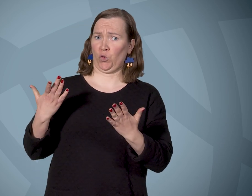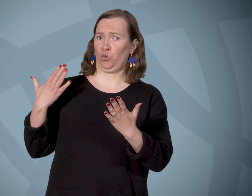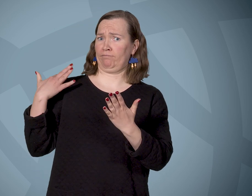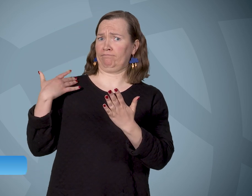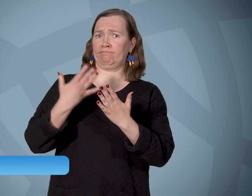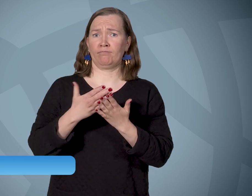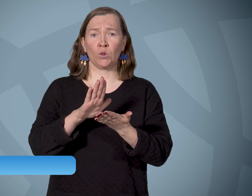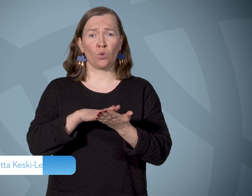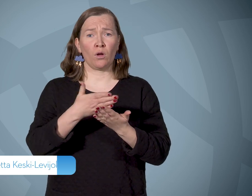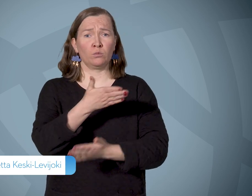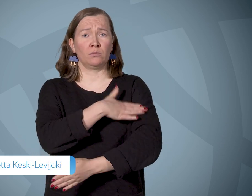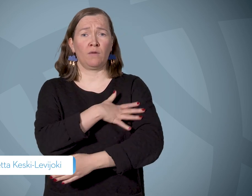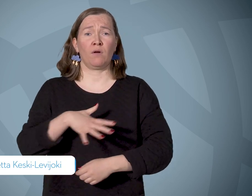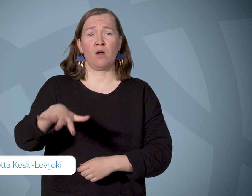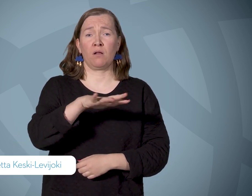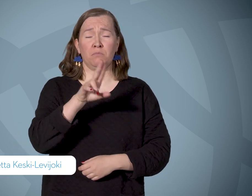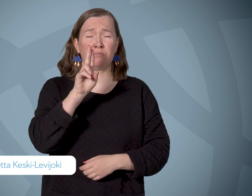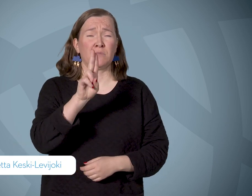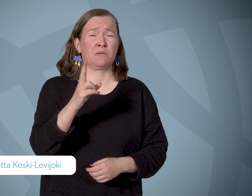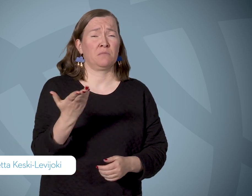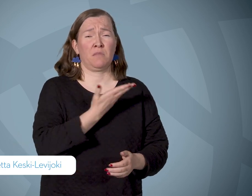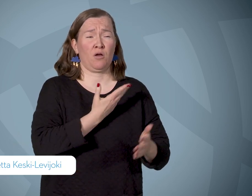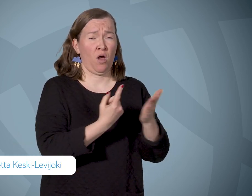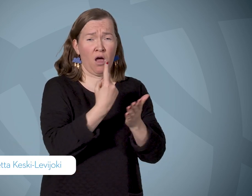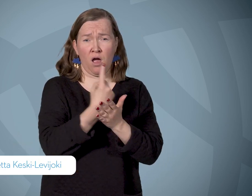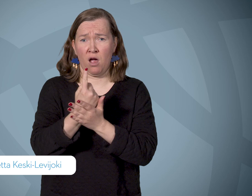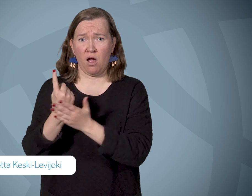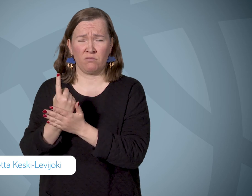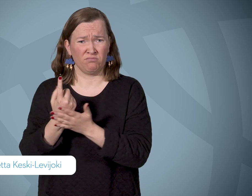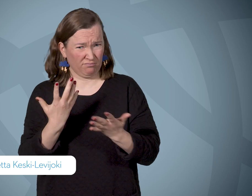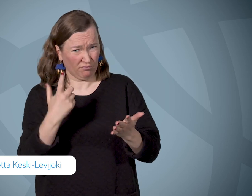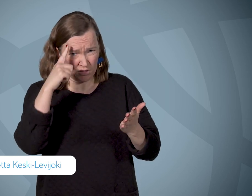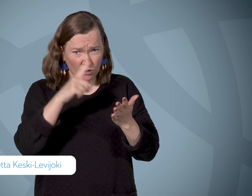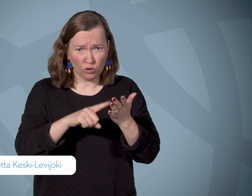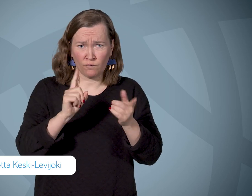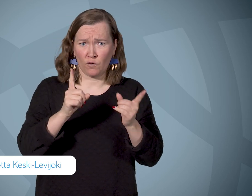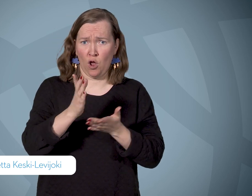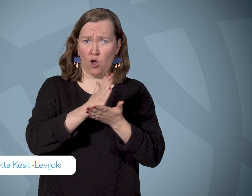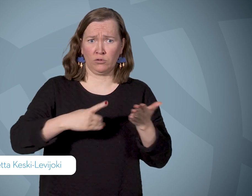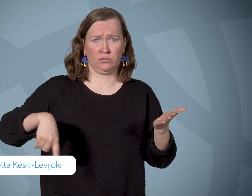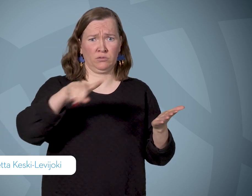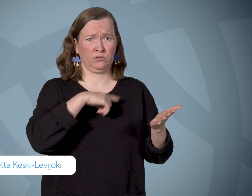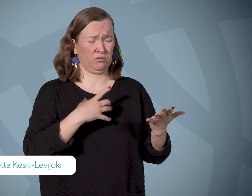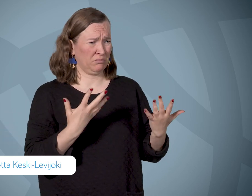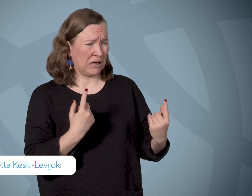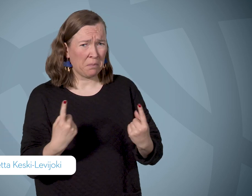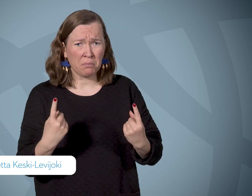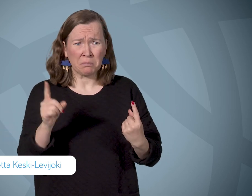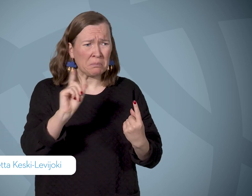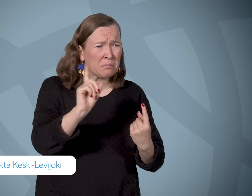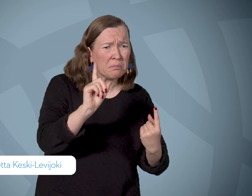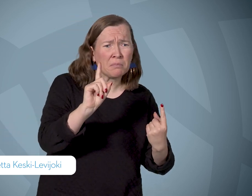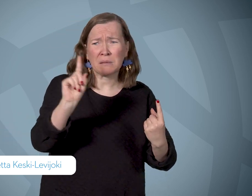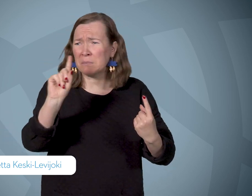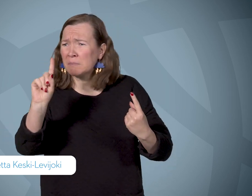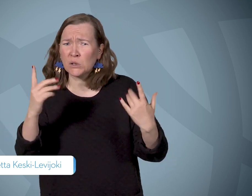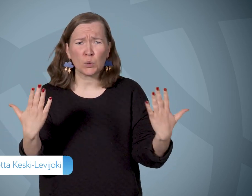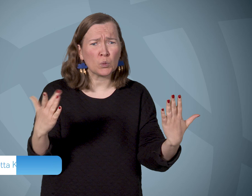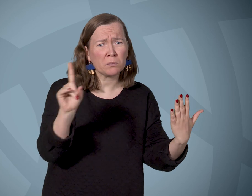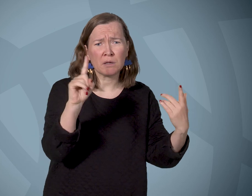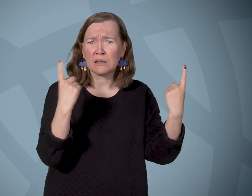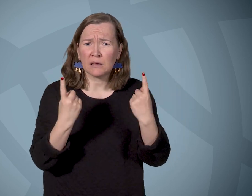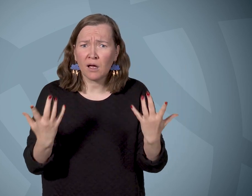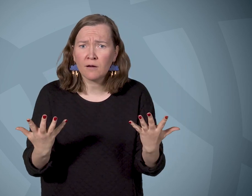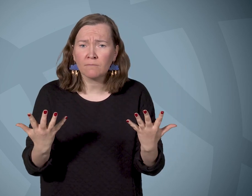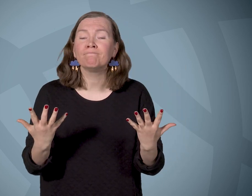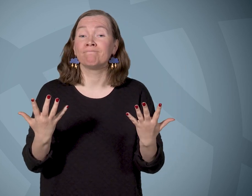Tulkkauspalvelualalla on tapahtunut viime aikoina niin paljon, että voi olla jotkut meistä ihmettelevät missä nyt mennään.